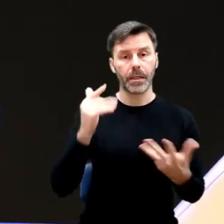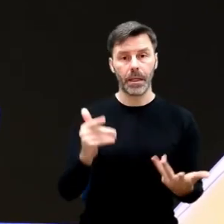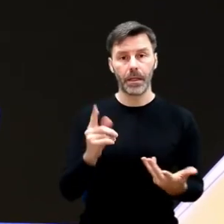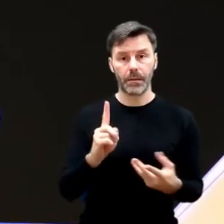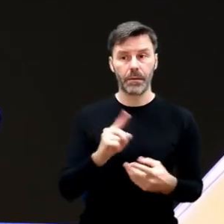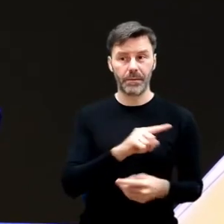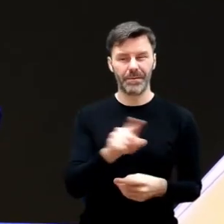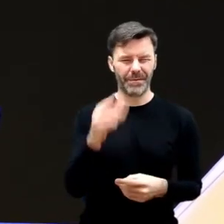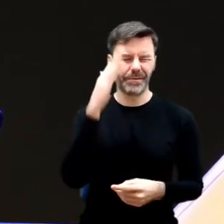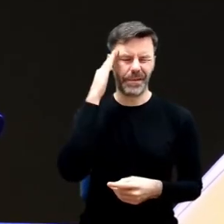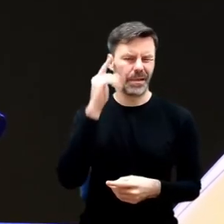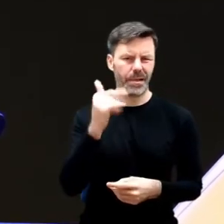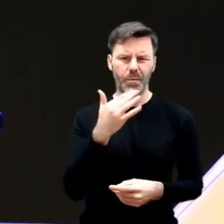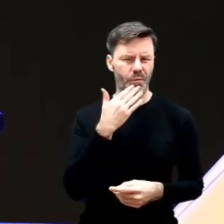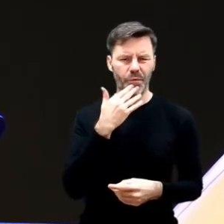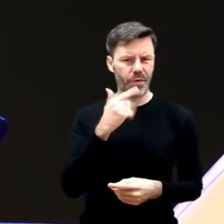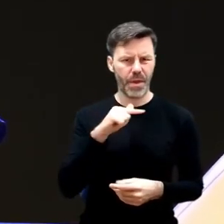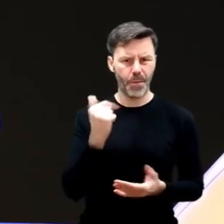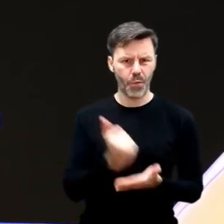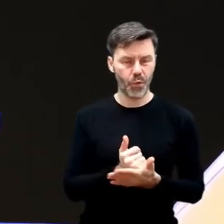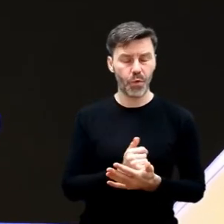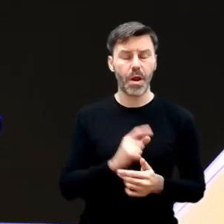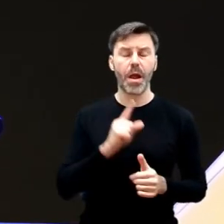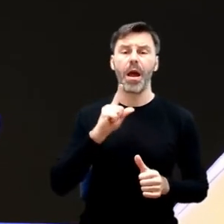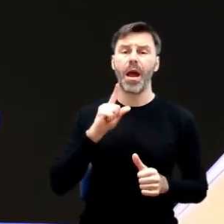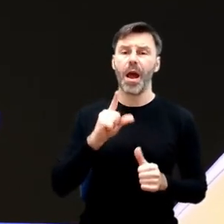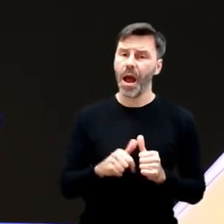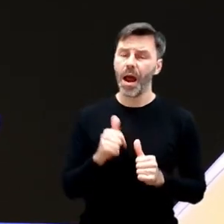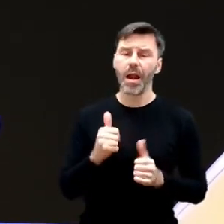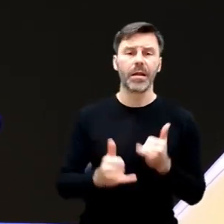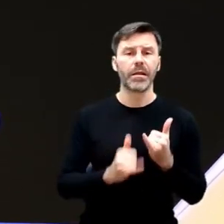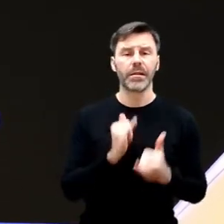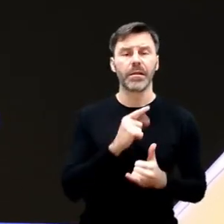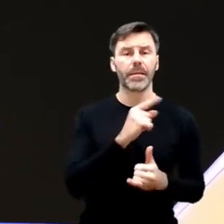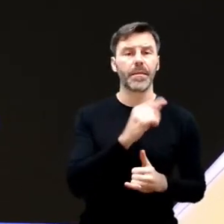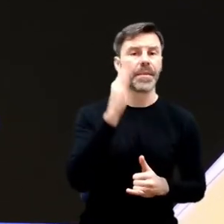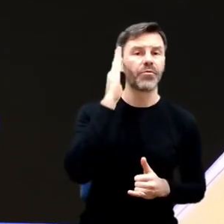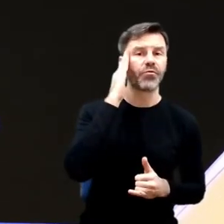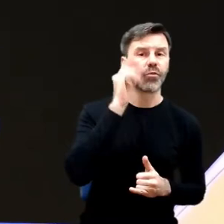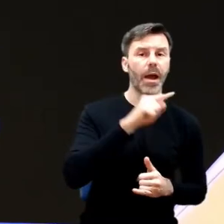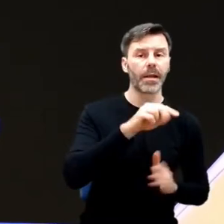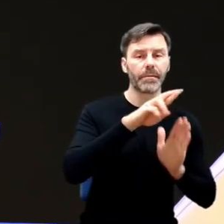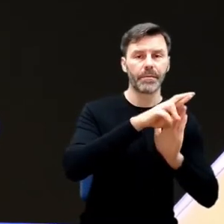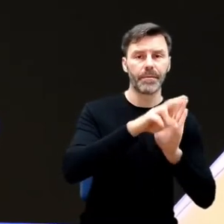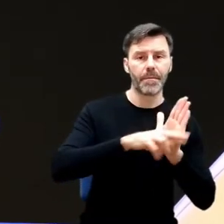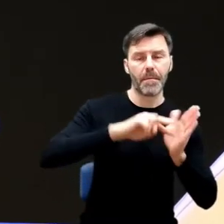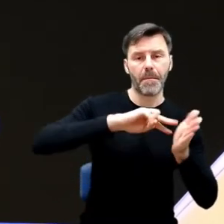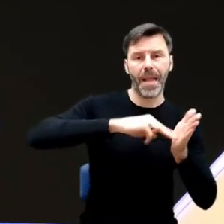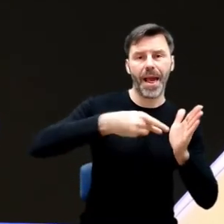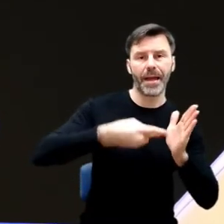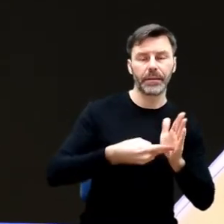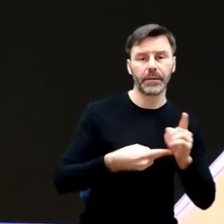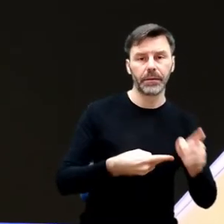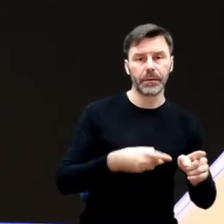ale strategiczne podejście do mieszkalnictwa ma sporo takich wymiarów.